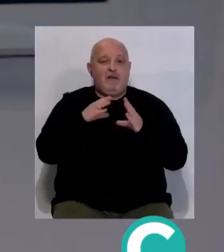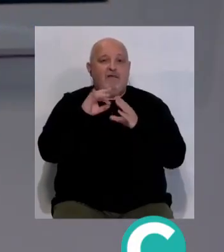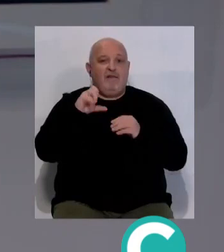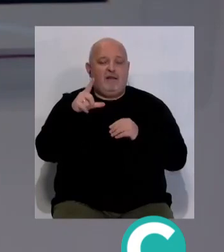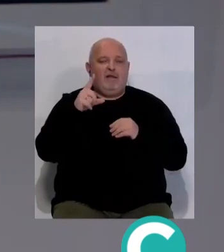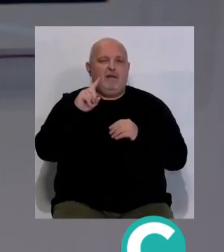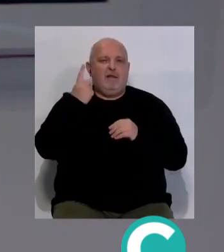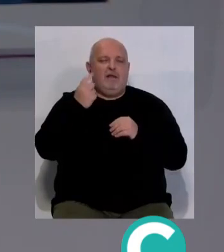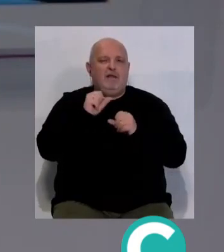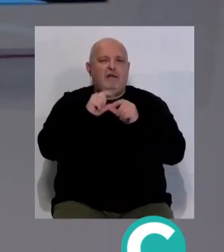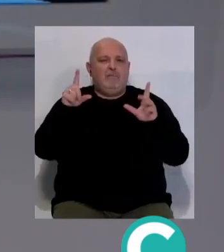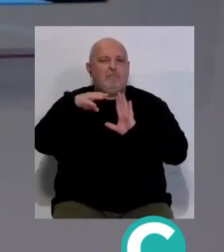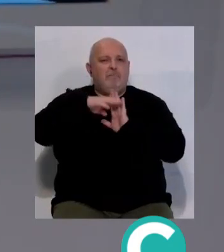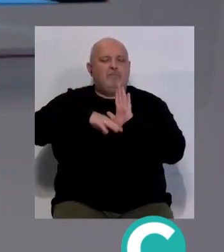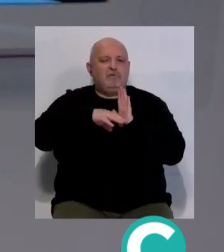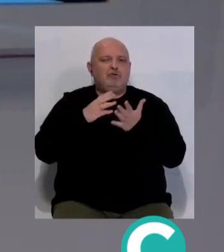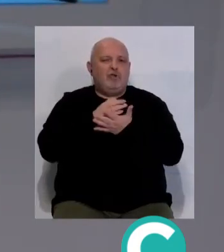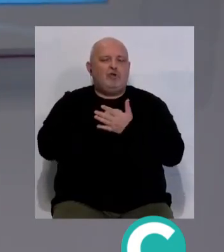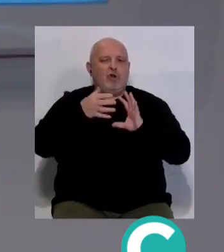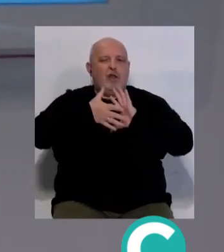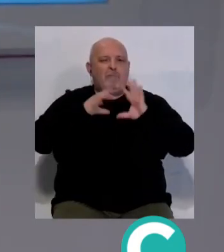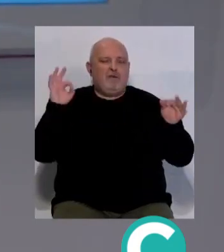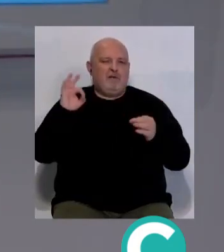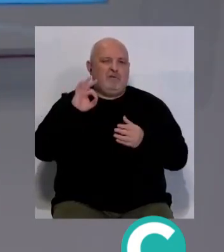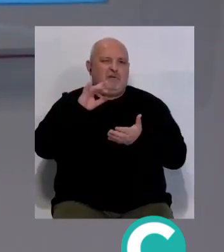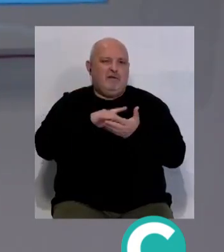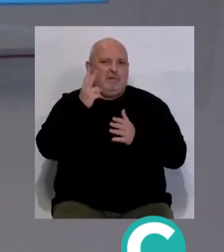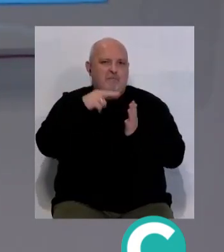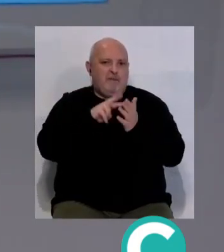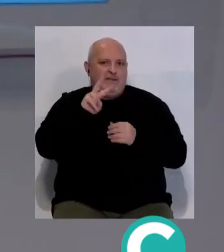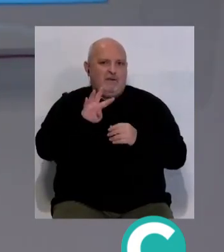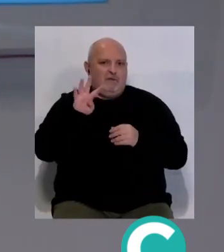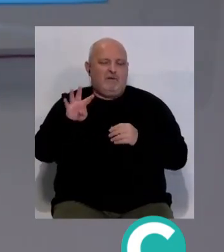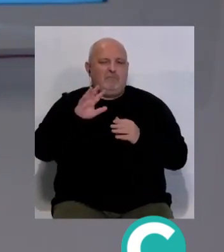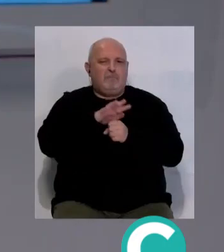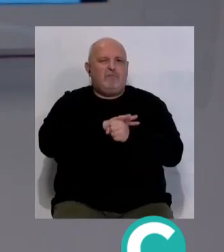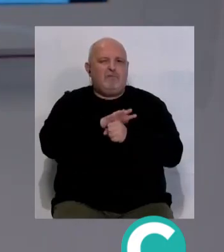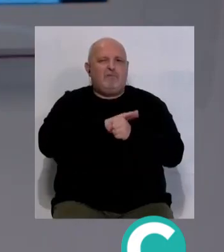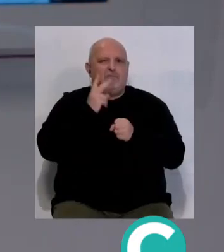el estreno del programa todos Olímpicos en su edición de 2024 en la provincia visitando un